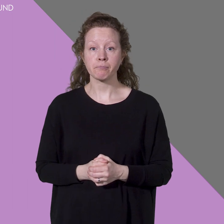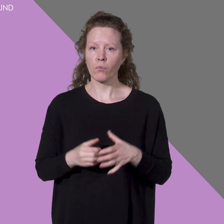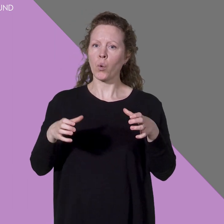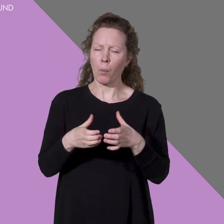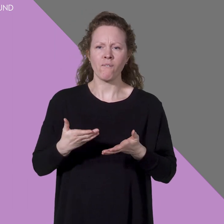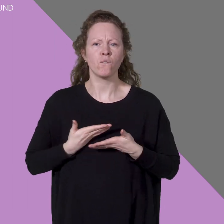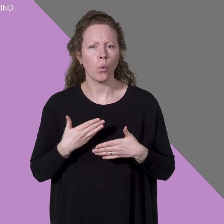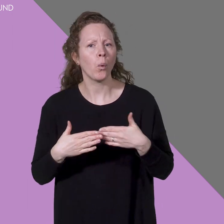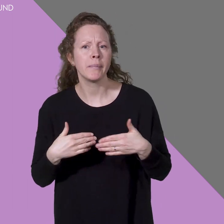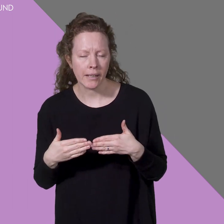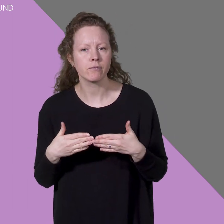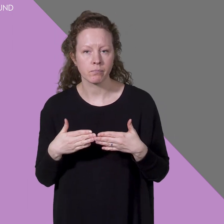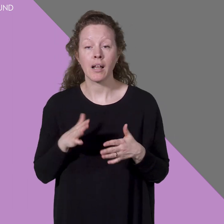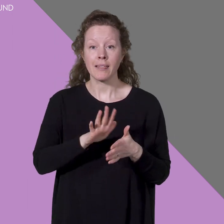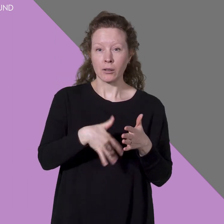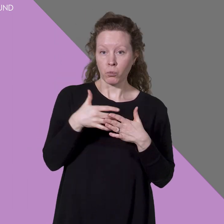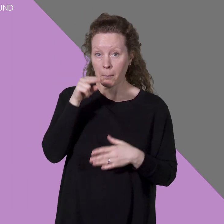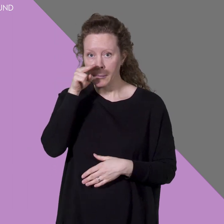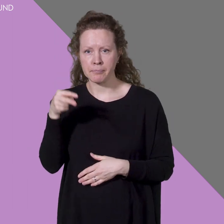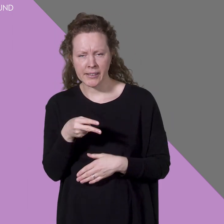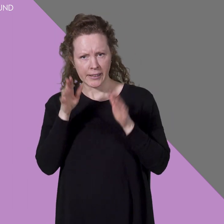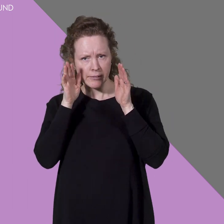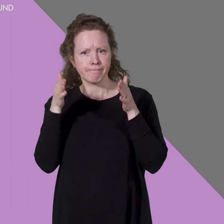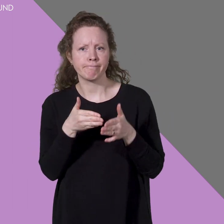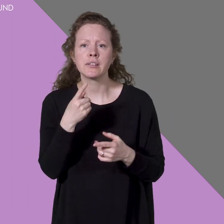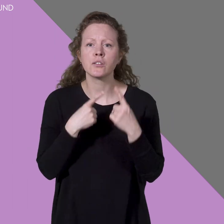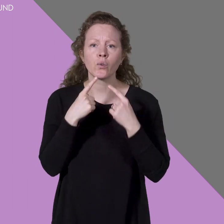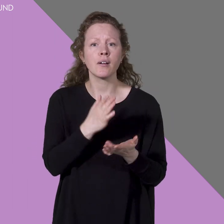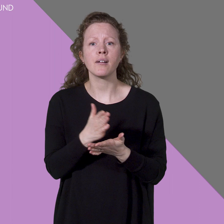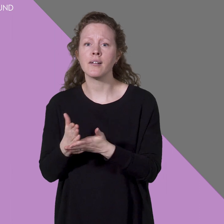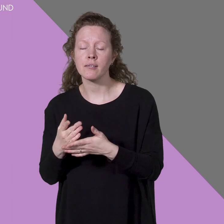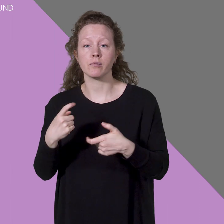Gruppen har som uppgift att ur ett teckenspråkigt perspektiv behandla ärenden -